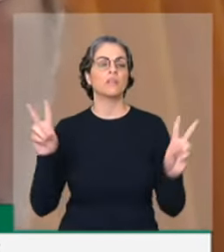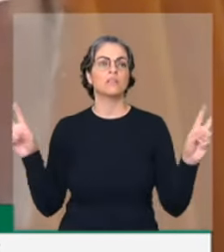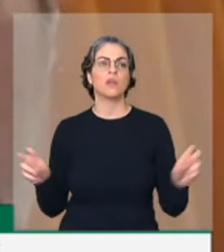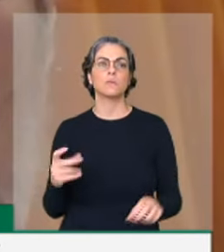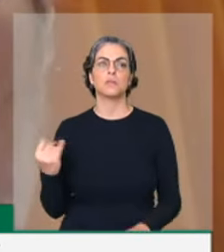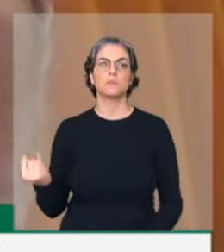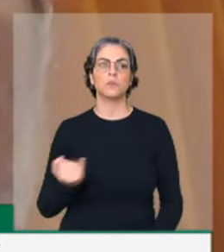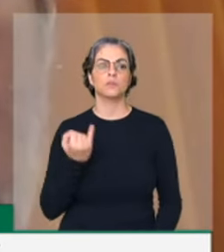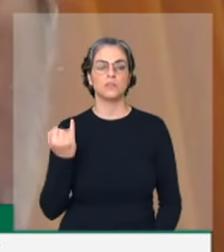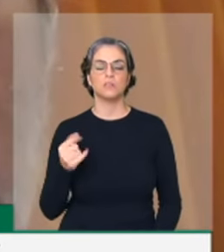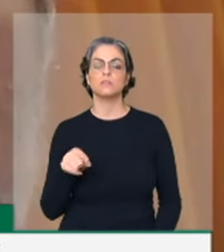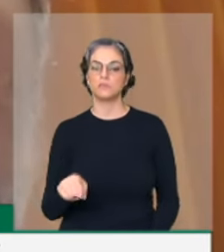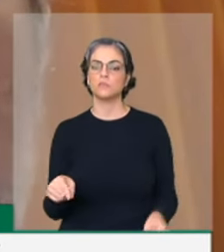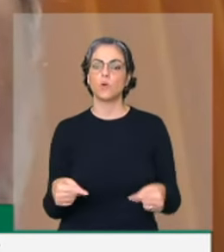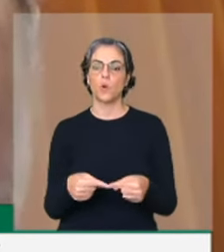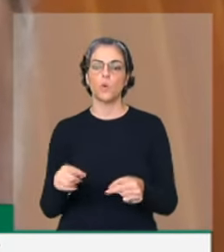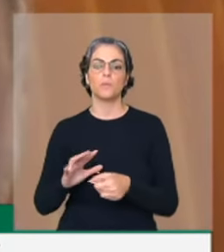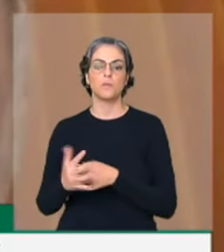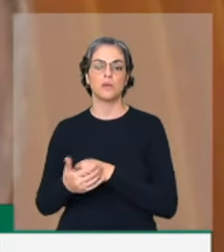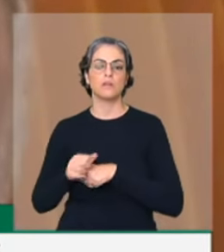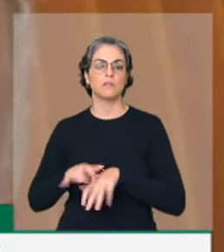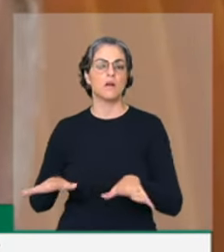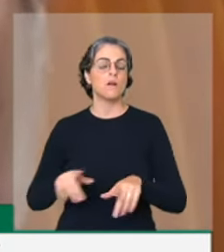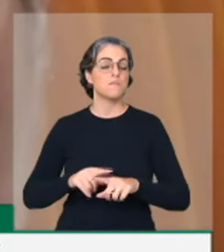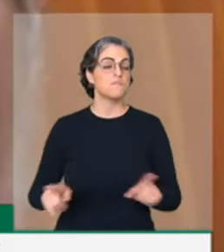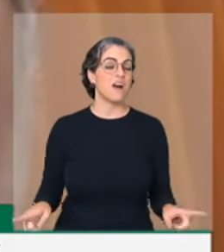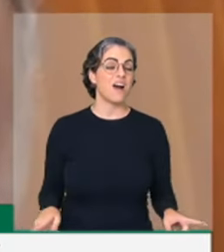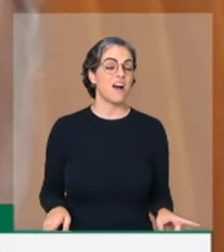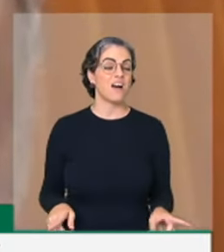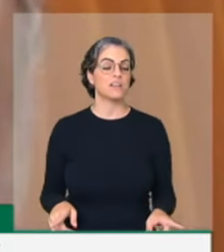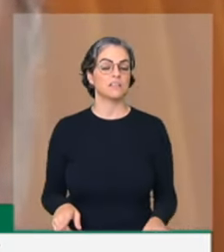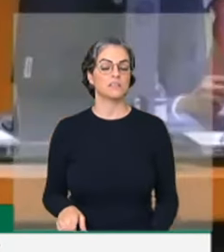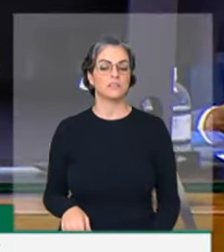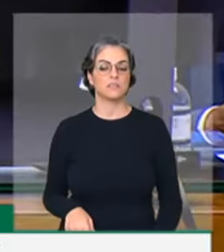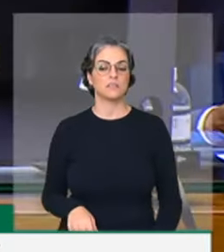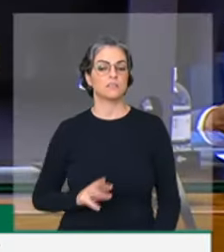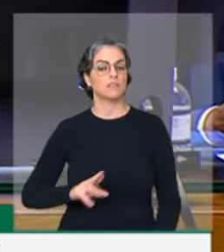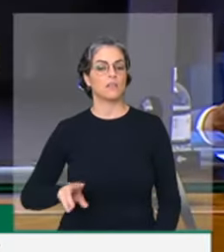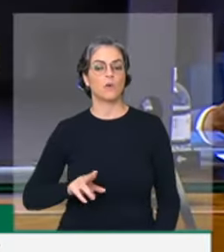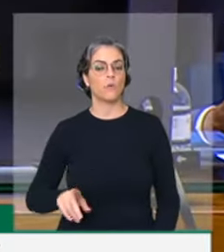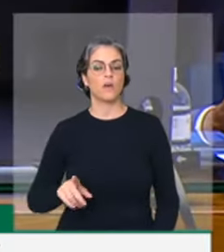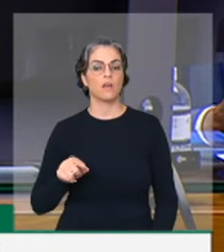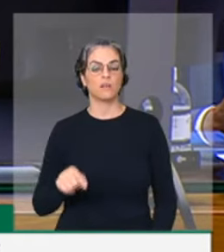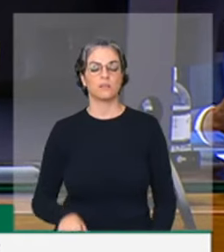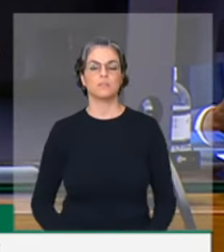NÃO É EXATAMENTE... O NOSSO TEMA. [PRESIDENTE]: NA HORA DA OPOSIÇÃO EU CEDO O TEMPO A V.EXA., EU POSSO ORIENTAR